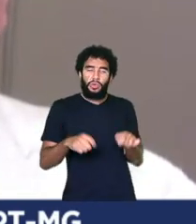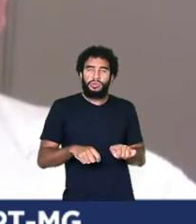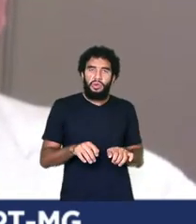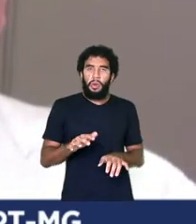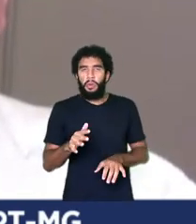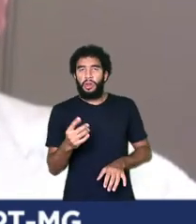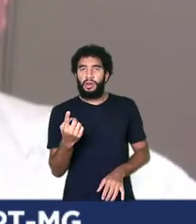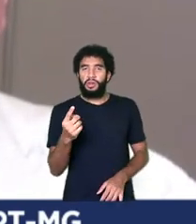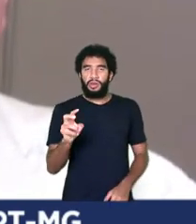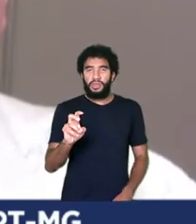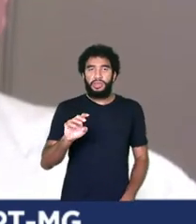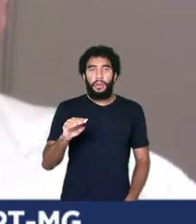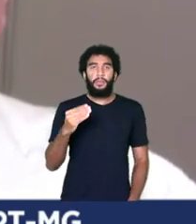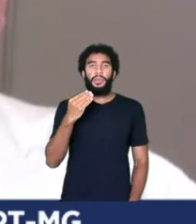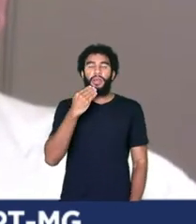PARA A GENTE EM TORNO DE 15 BILHÕES DA TAXAÇÃO DE